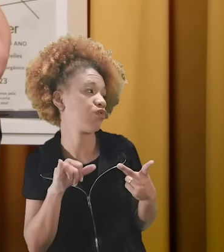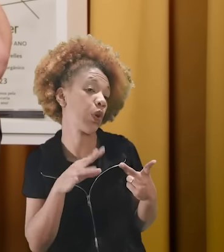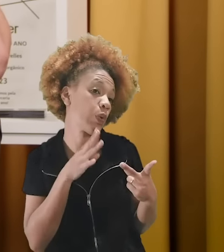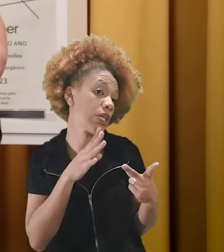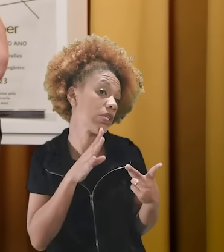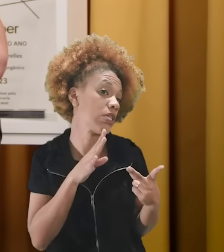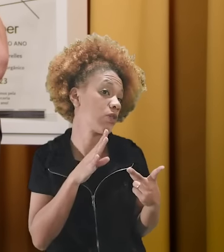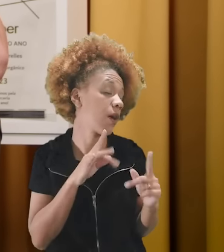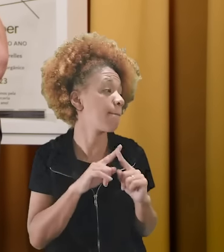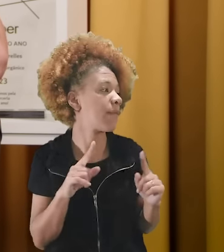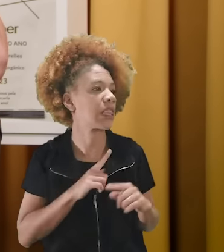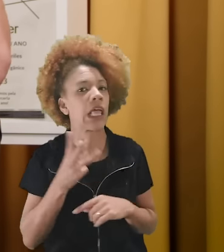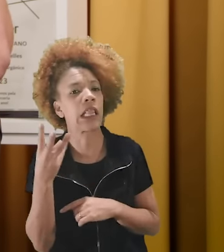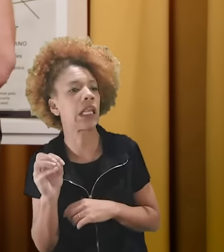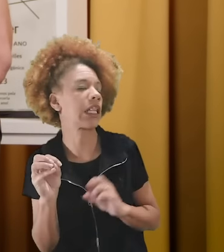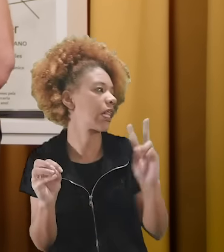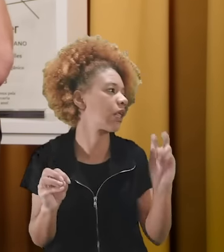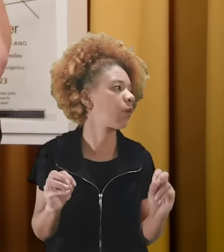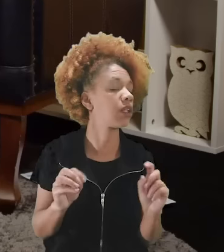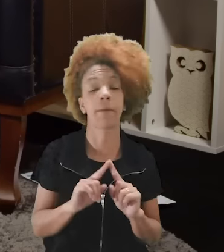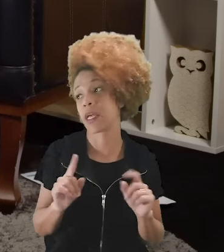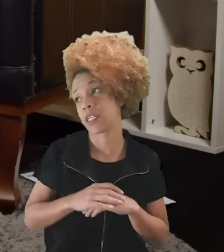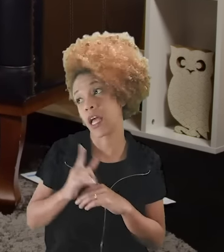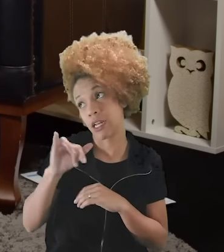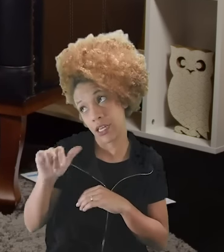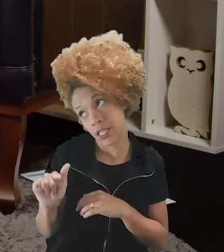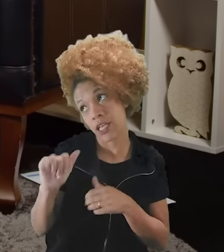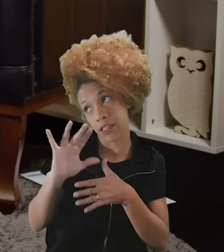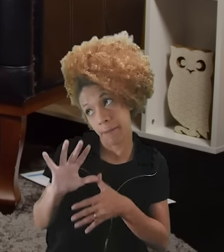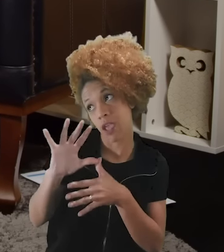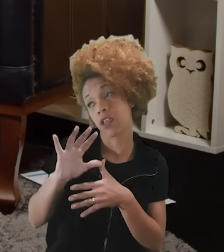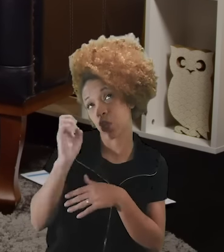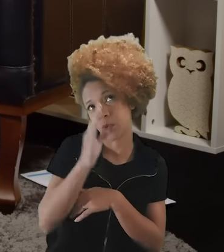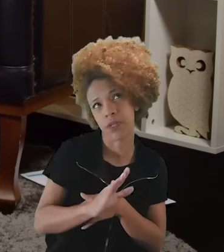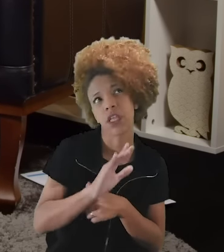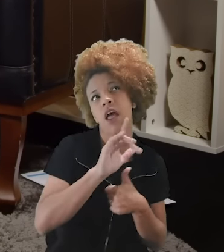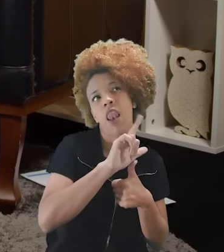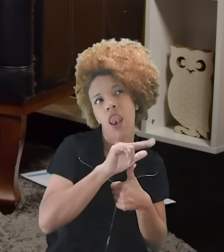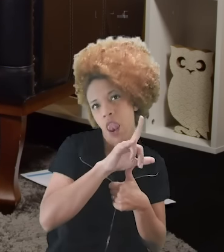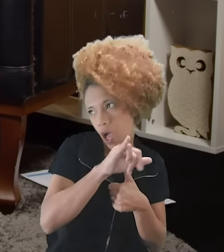de Já ouvi mas tem 30 50 na liga principal na Liga dos Américas do Brasil é a clud fura MBR